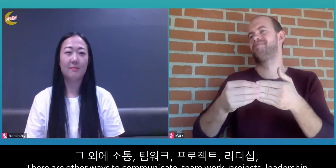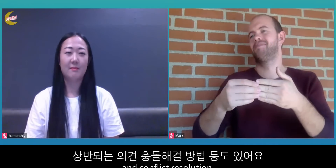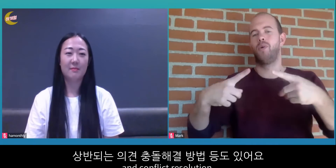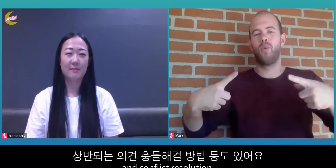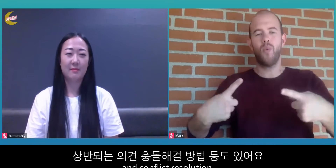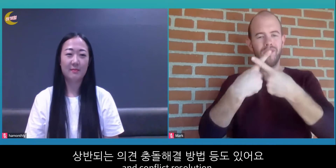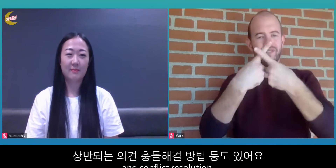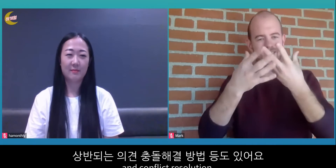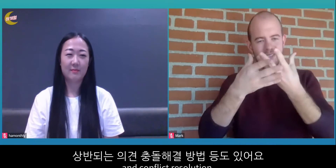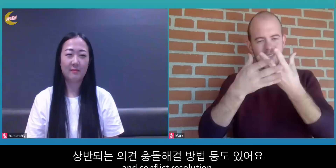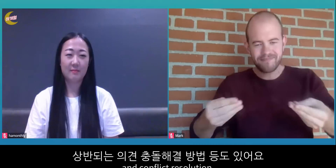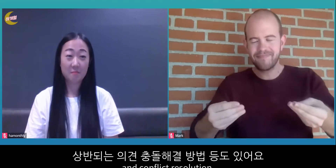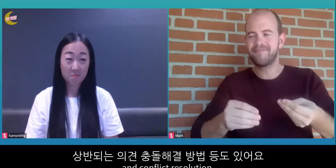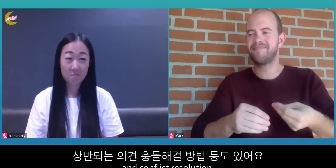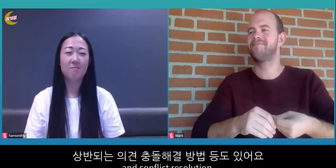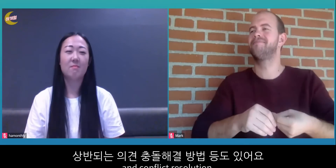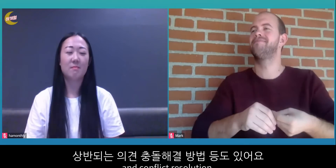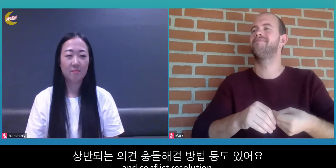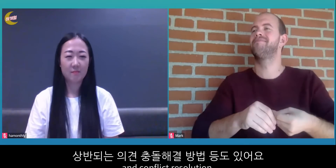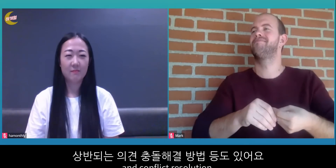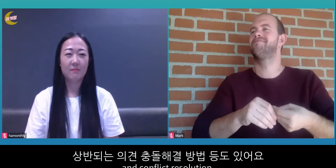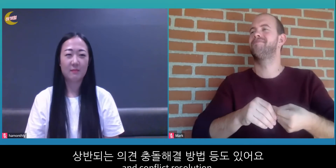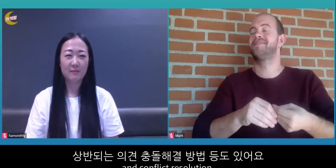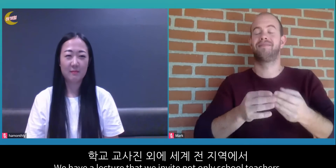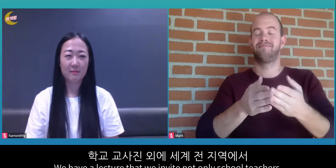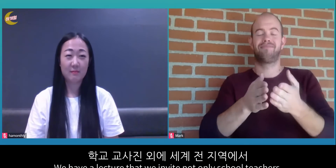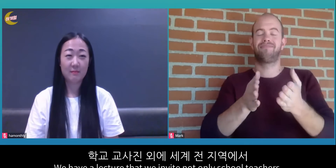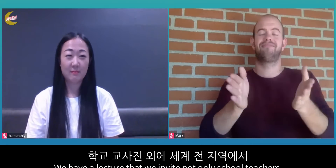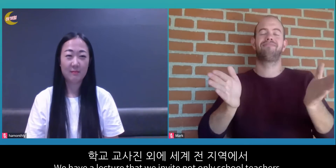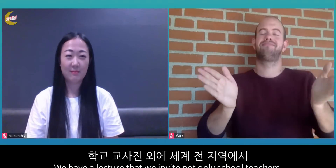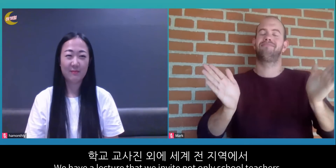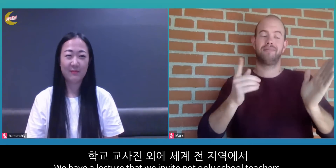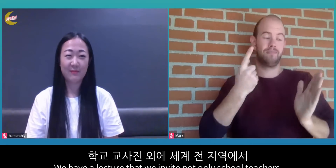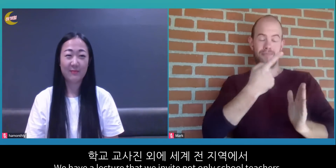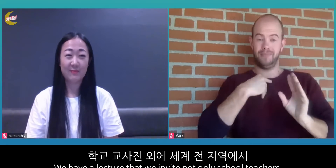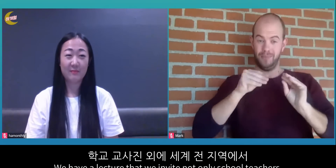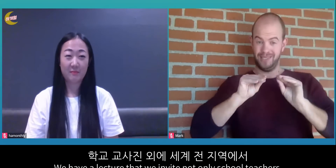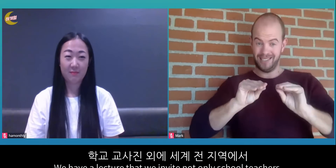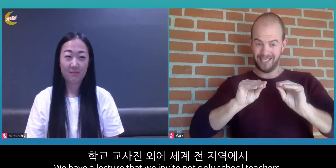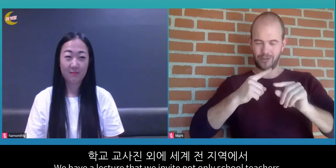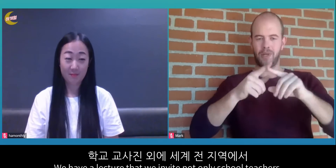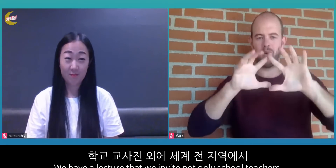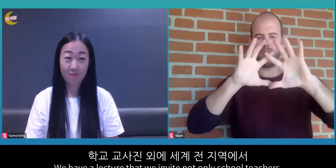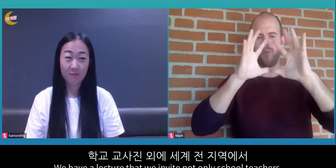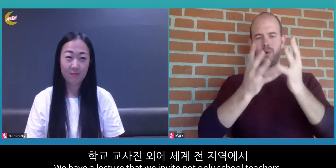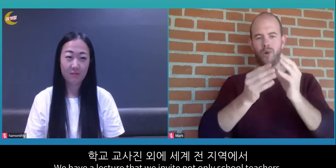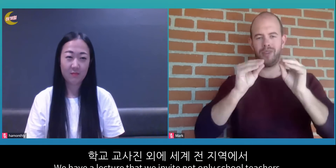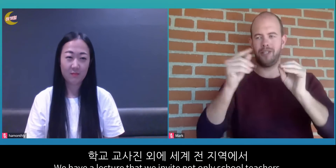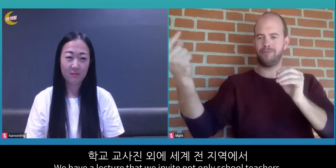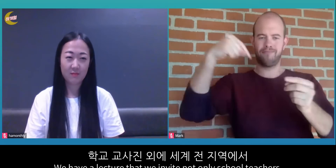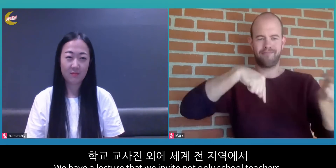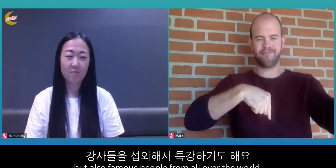および紛争解決に は他の方法があります 。 学校の先生だけでなく 、世界中の著名人